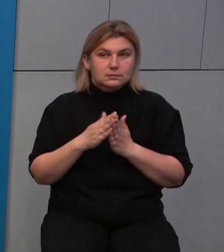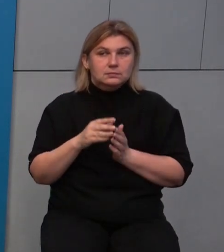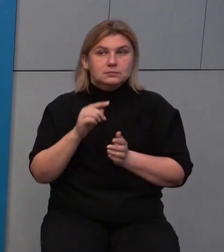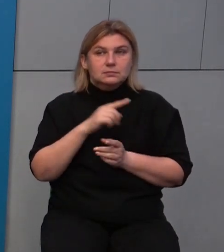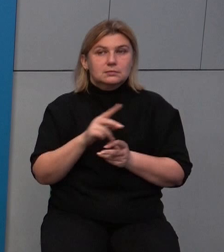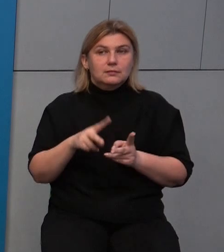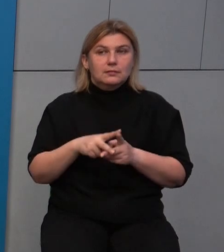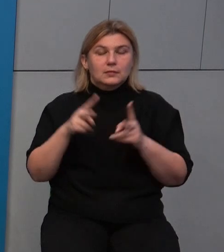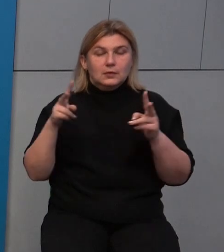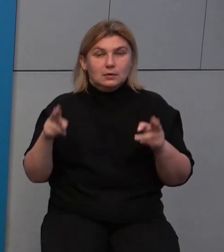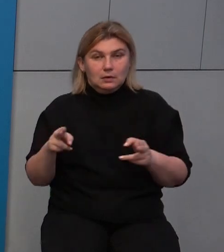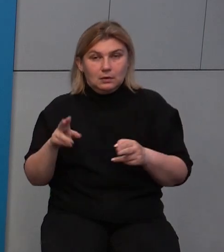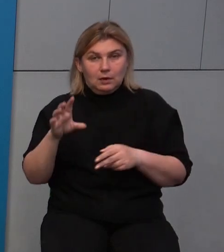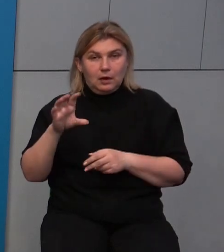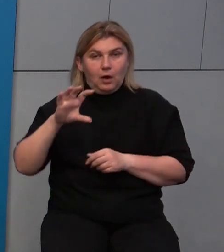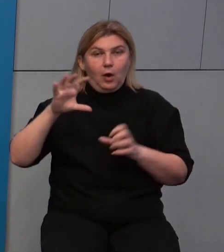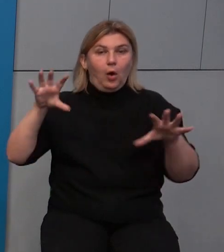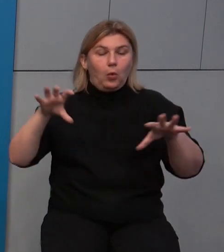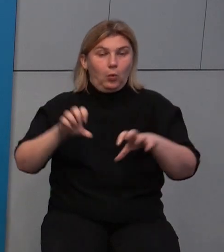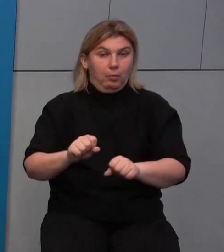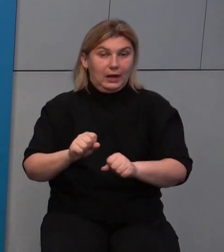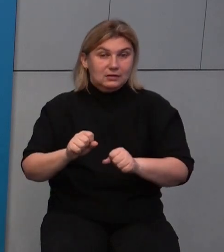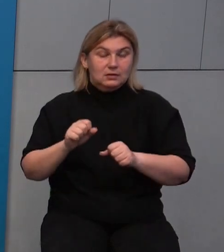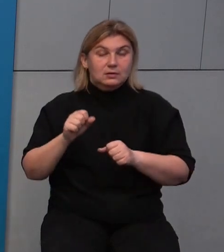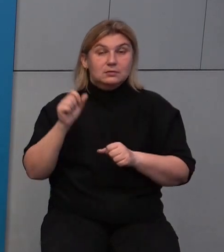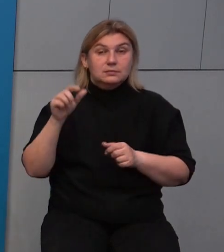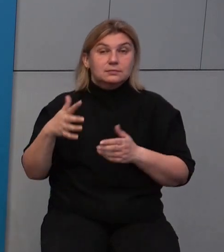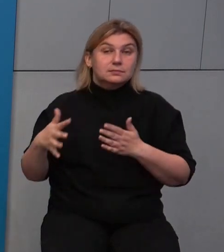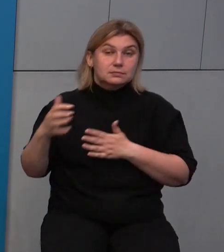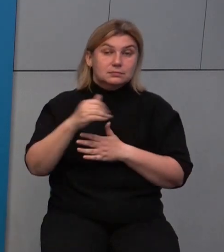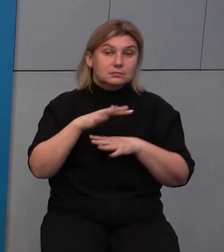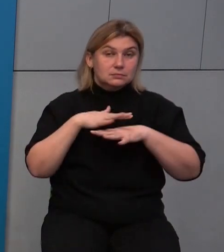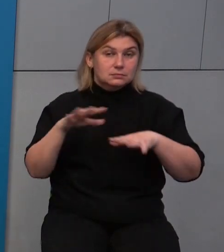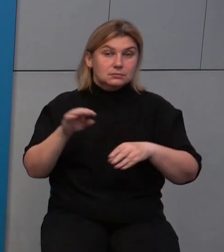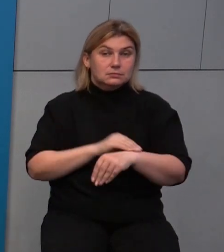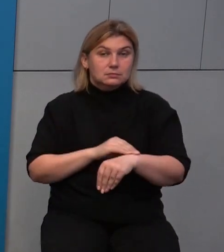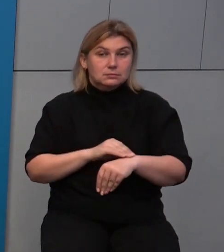okupacji, a po prostu zebrałam wtedy mnóstwo materiałów już biograficznych